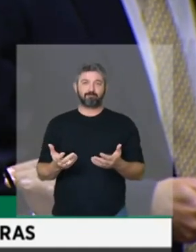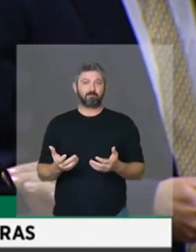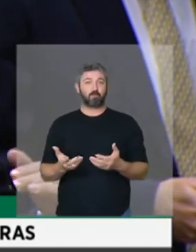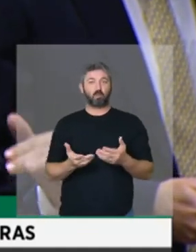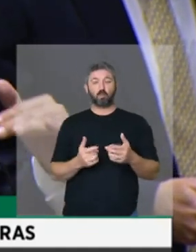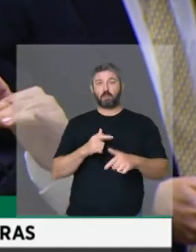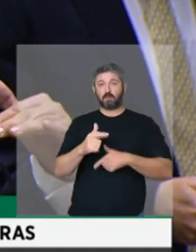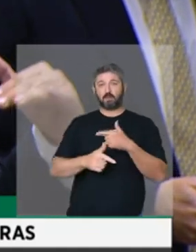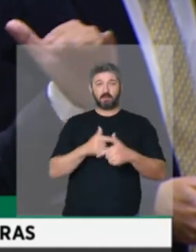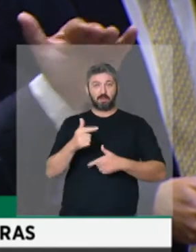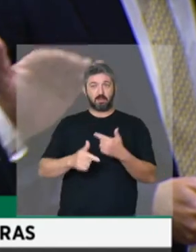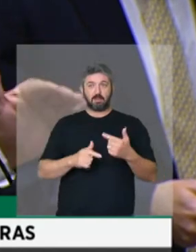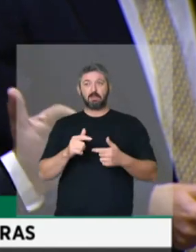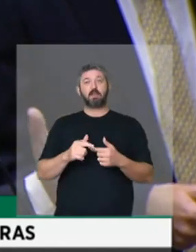LÁ NÓS TÍNHAMOS A EMPRESA CELG, ELA FOI PRIVATIZADA, A